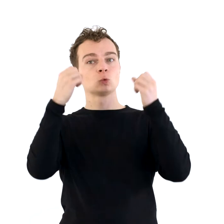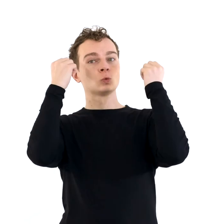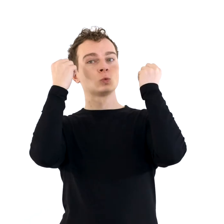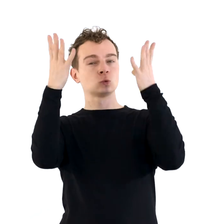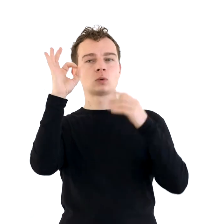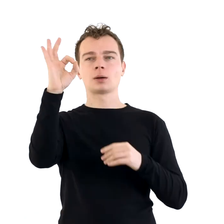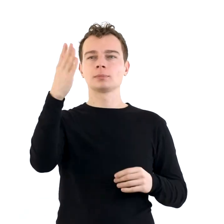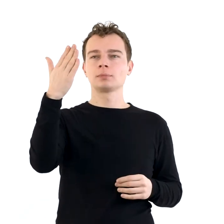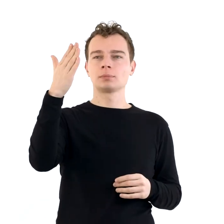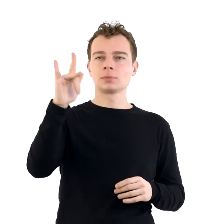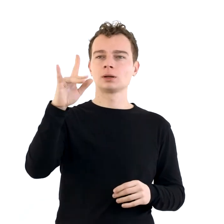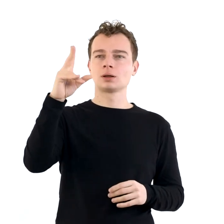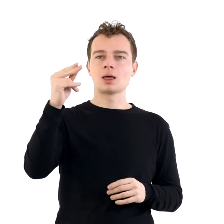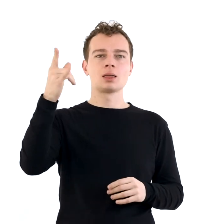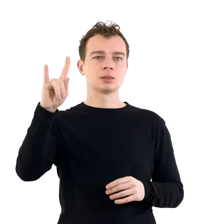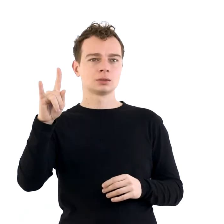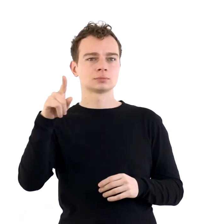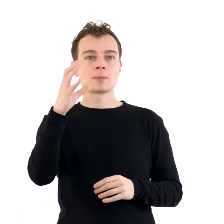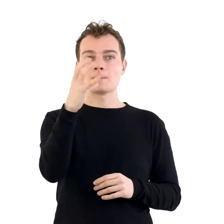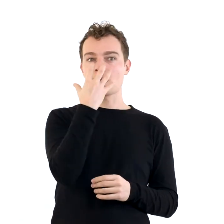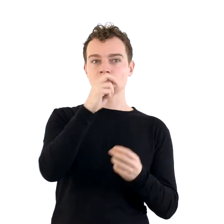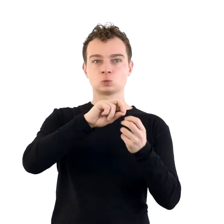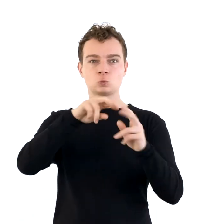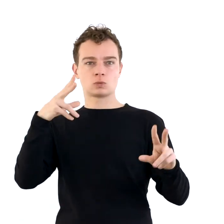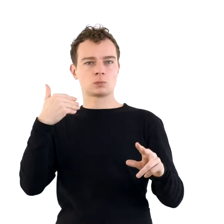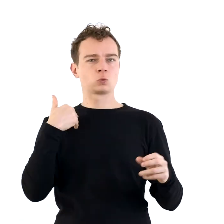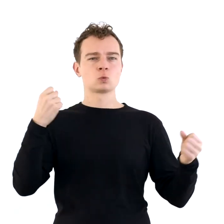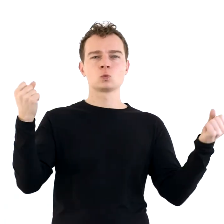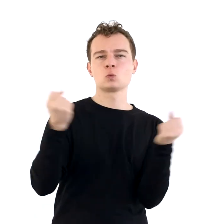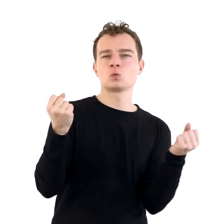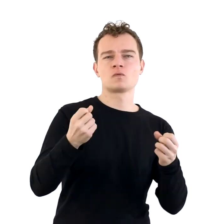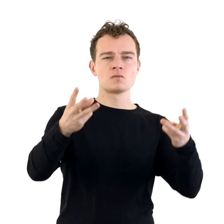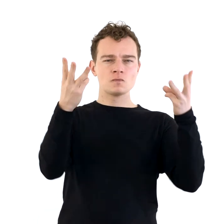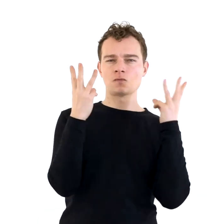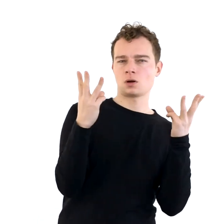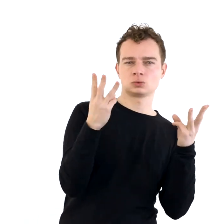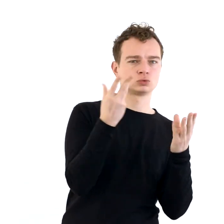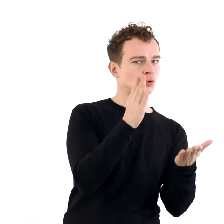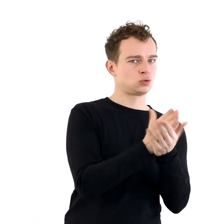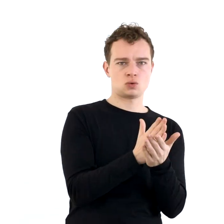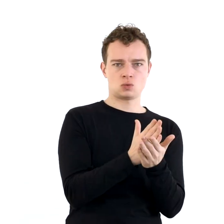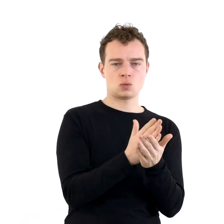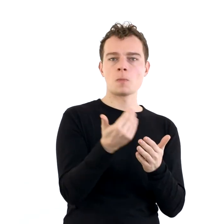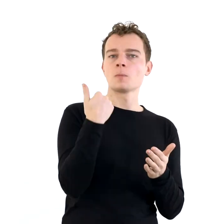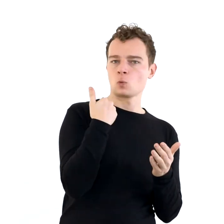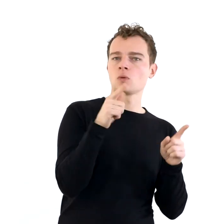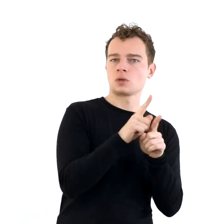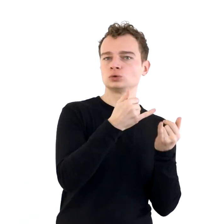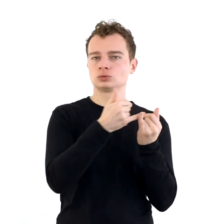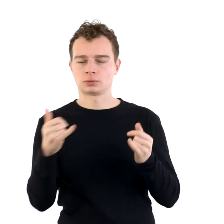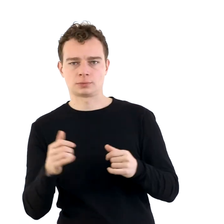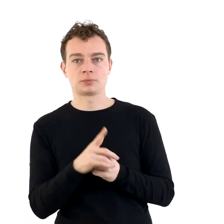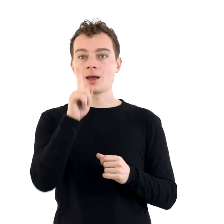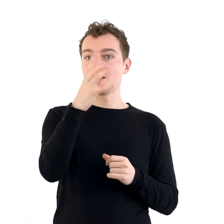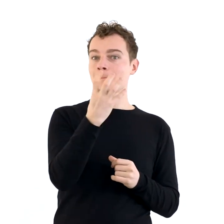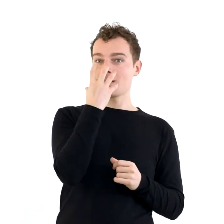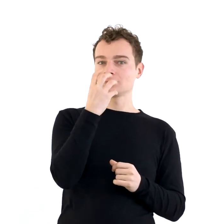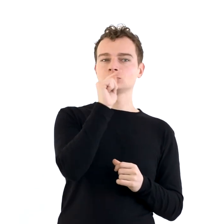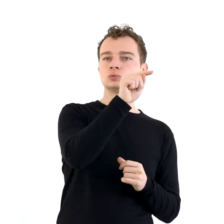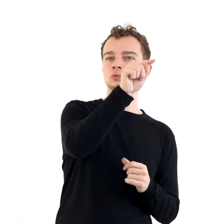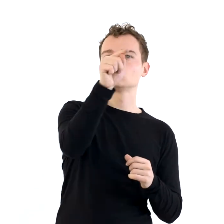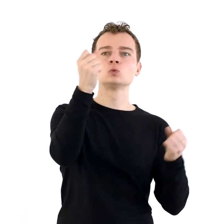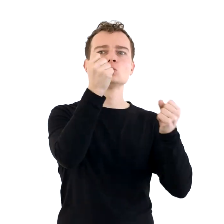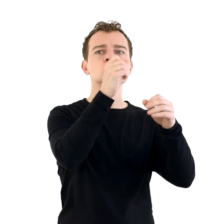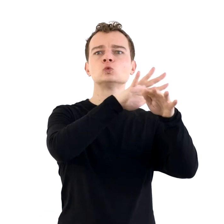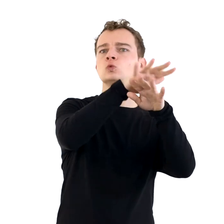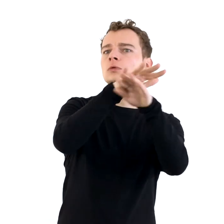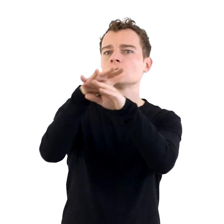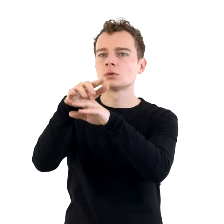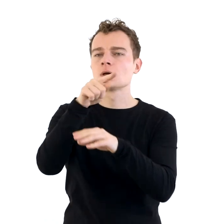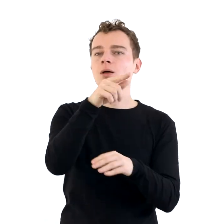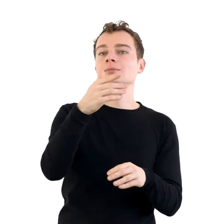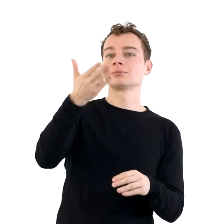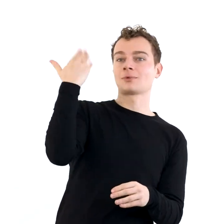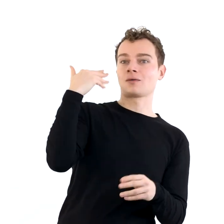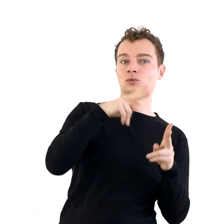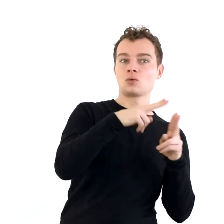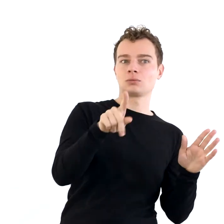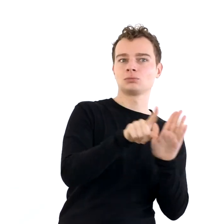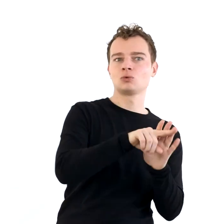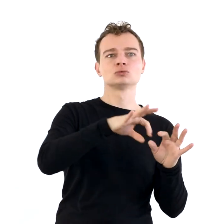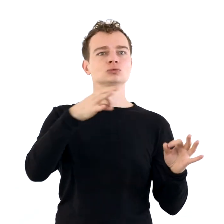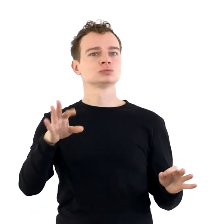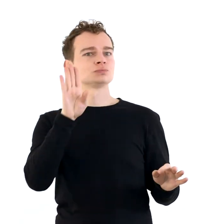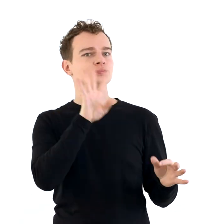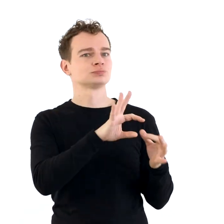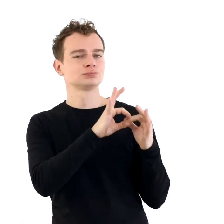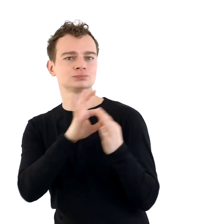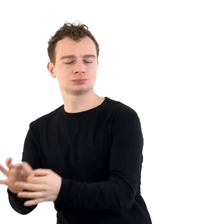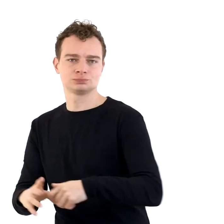Złote maski nie były wyłączną specjalnością kultury mykeńskiej - choć to z tamtych czasów przetrwały te najsłynniejsze.